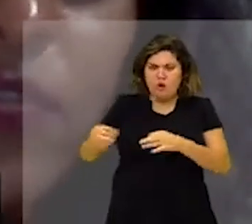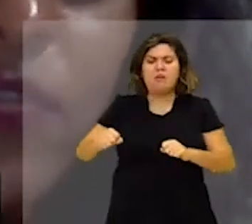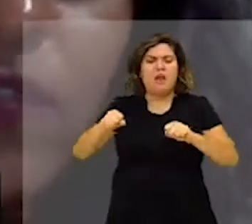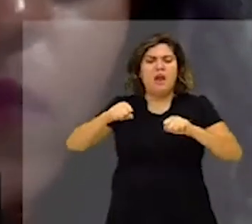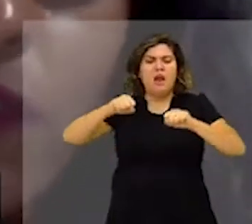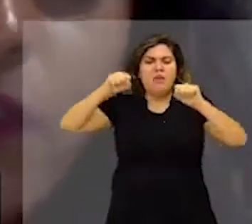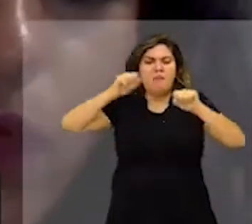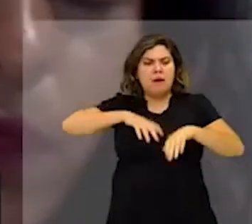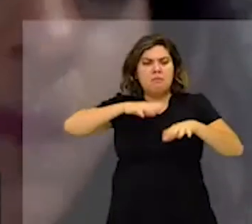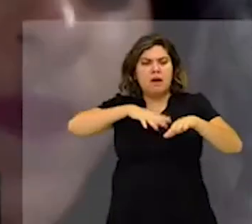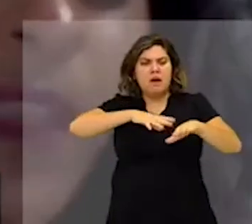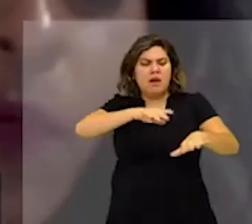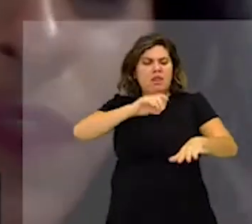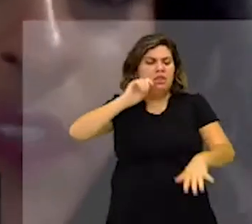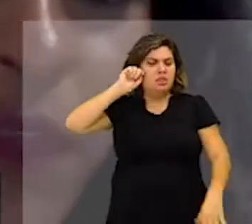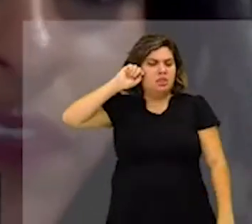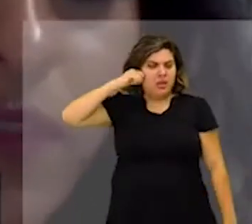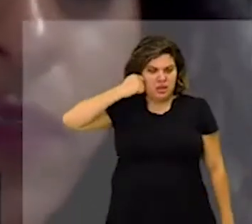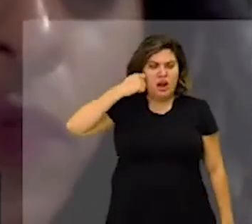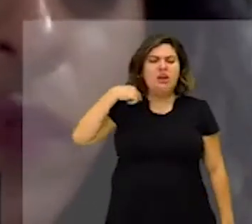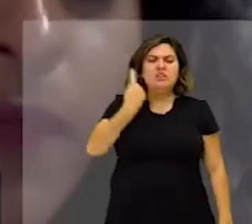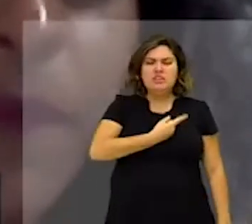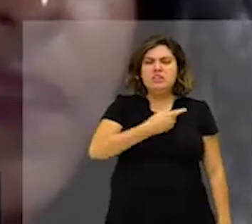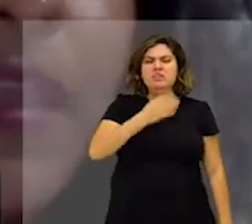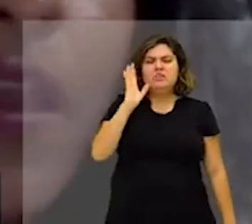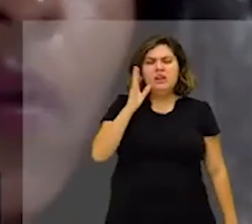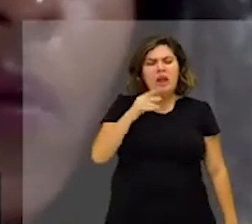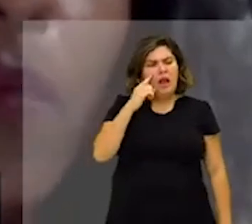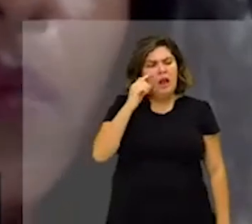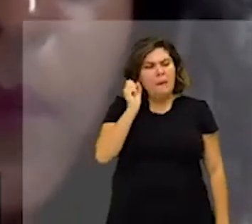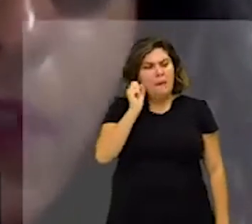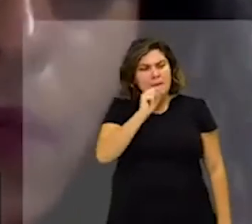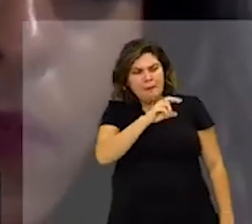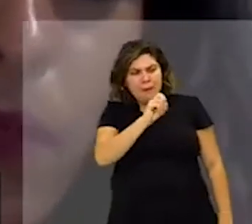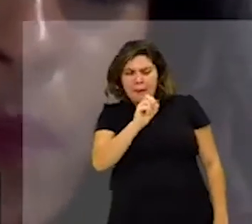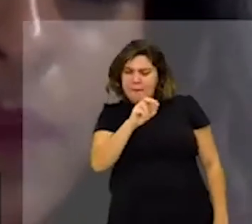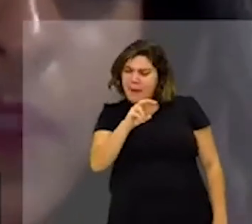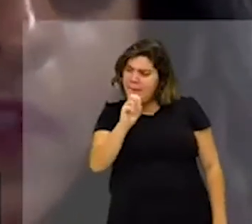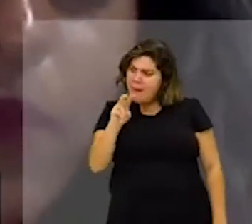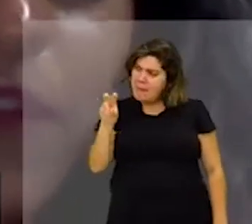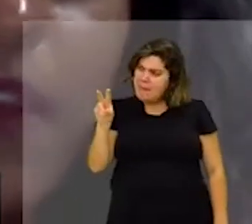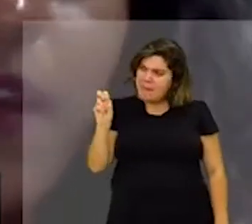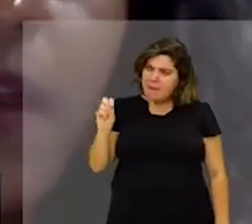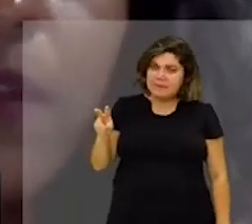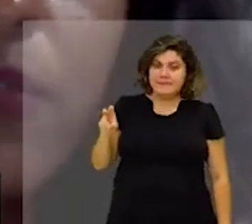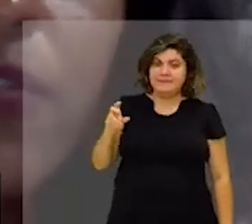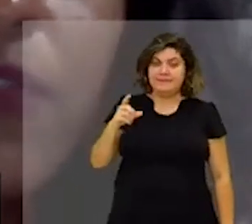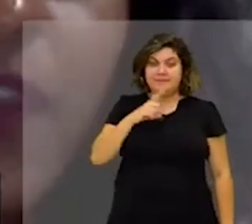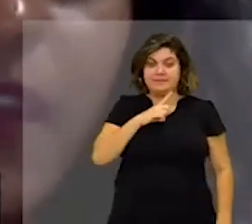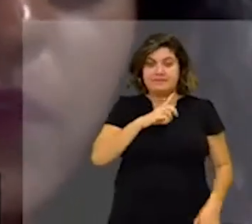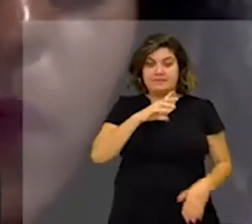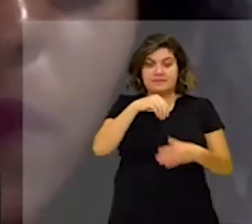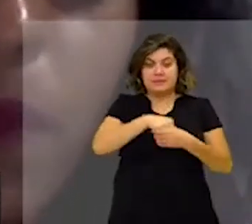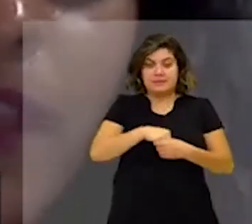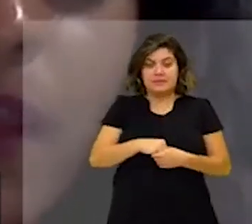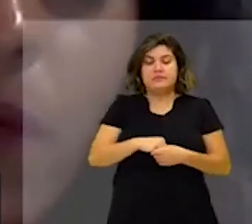então assim a gente conversou e ouvir o fez escuta com um e-mail o orçamento significados nos fez com